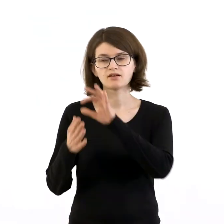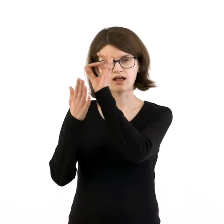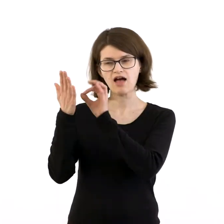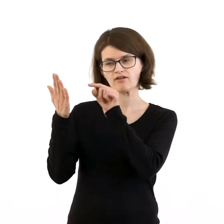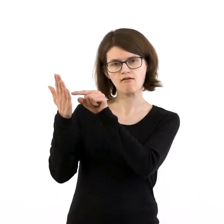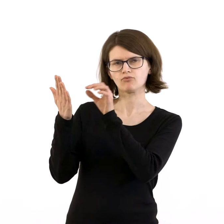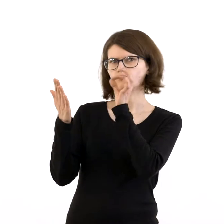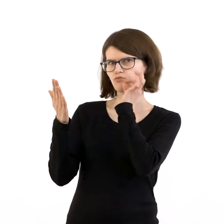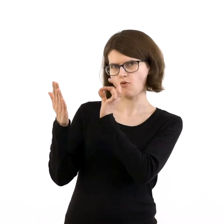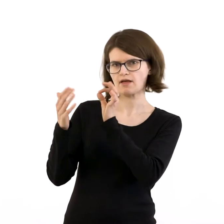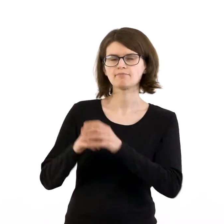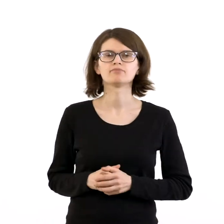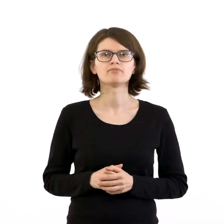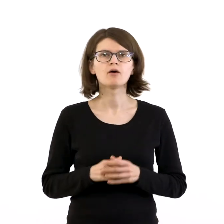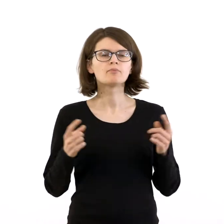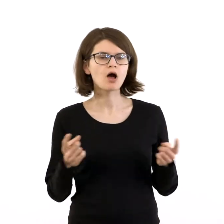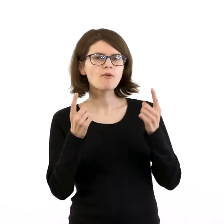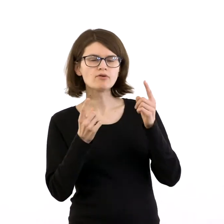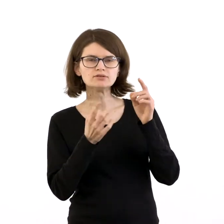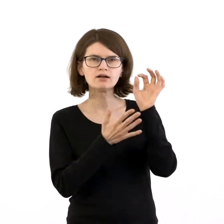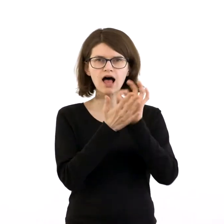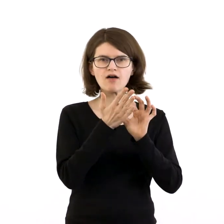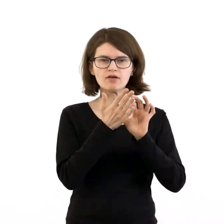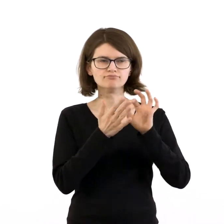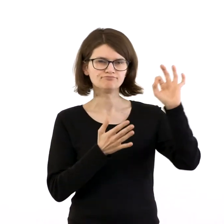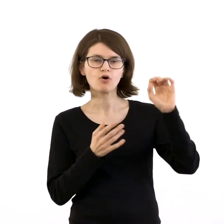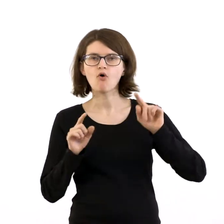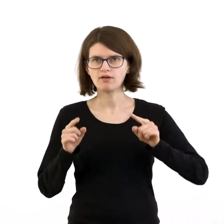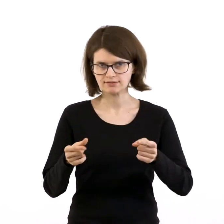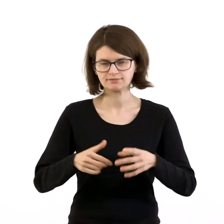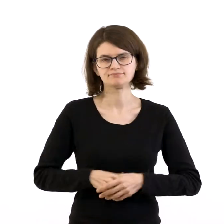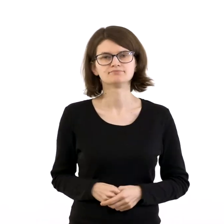Cechy dobrej grafiki Dobra grafika jest dobrą promocją organizacji. i poprawić w rodzajach grafiki: grafika wektorowa i grafika rastrowa